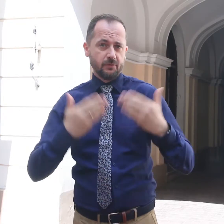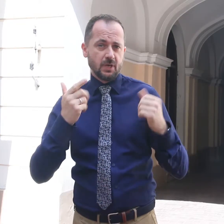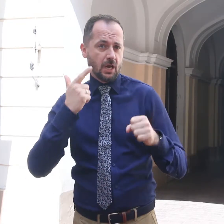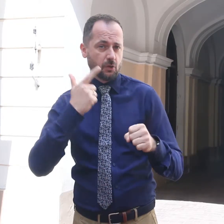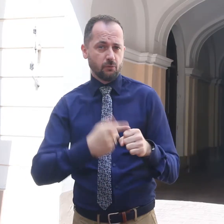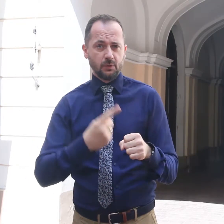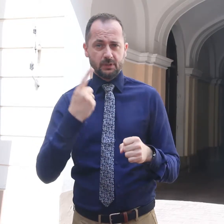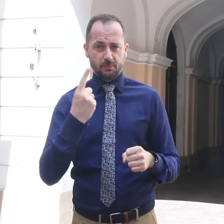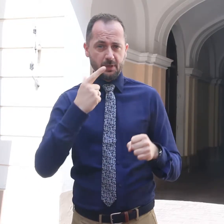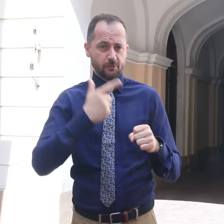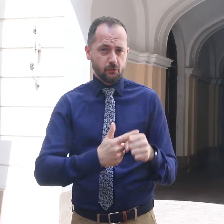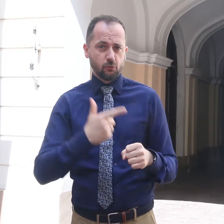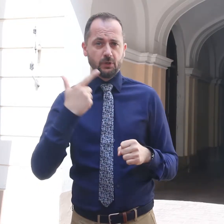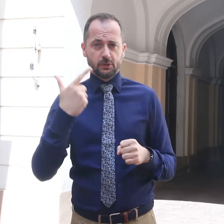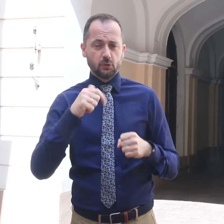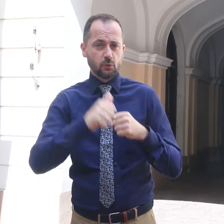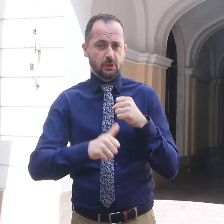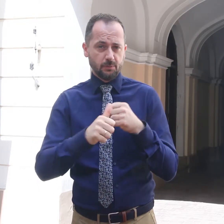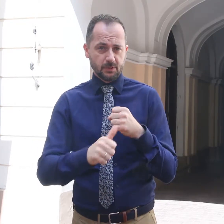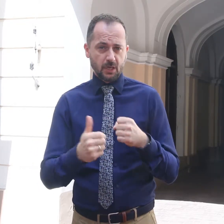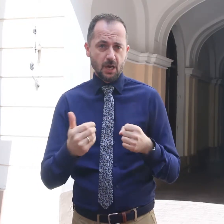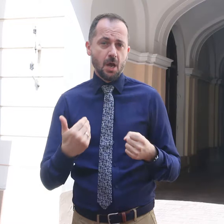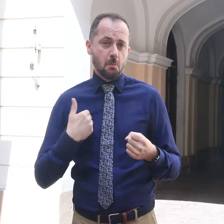W dniach 21 – 22 lipca odbyło się